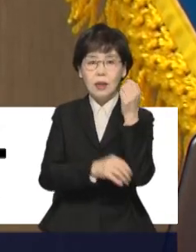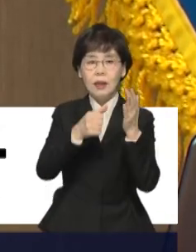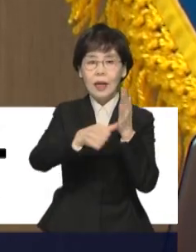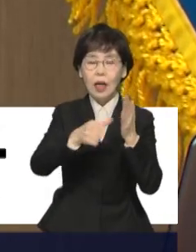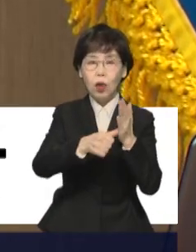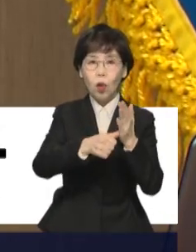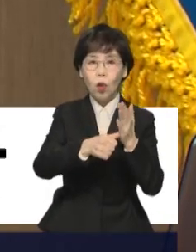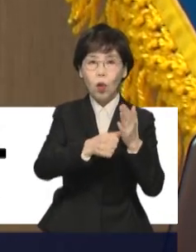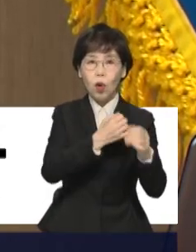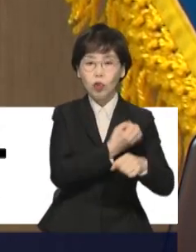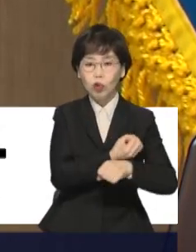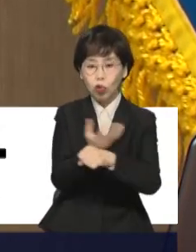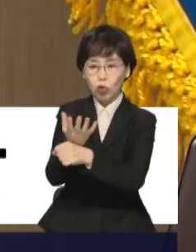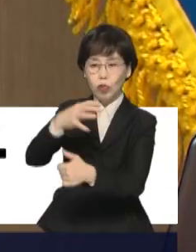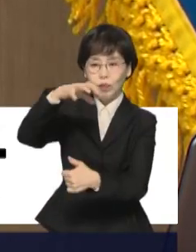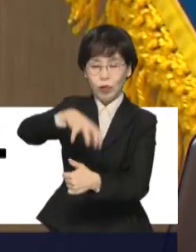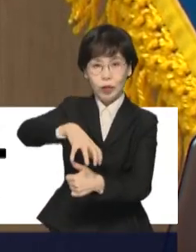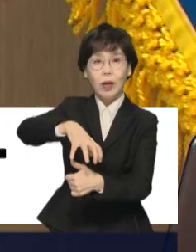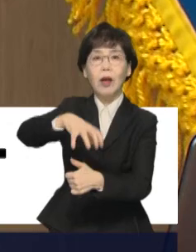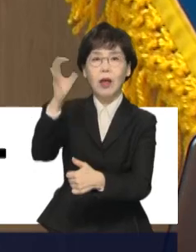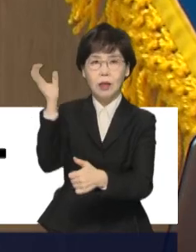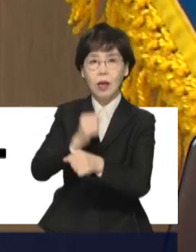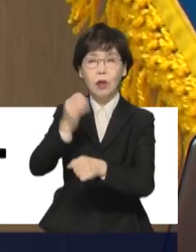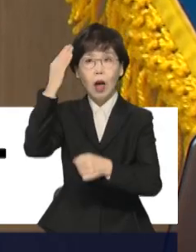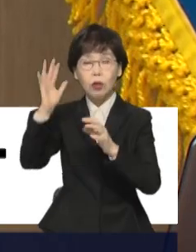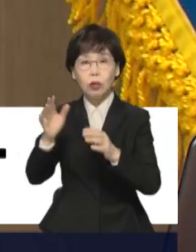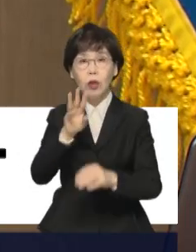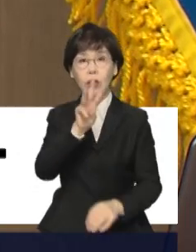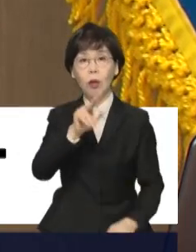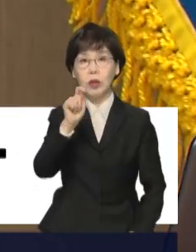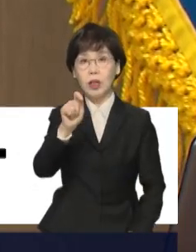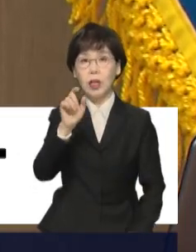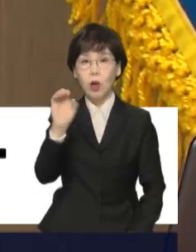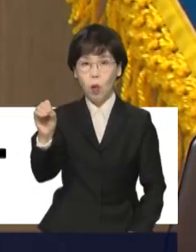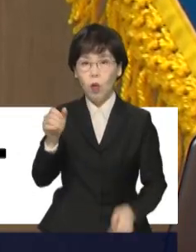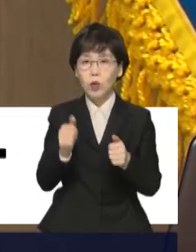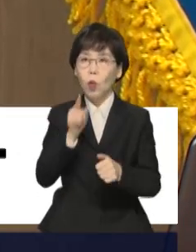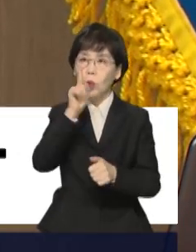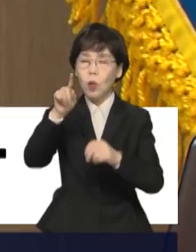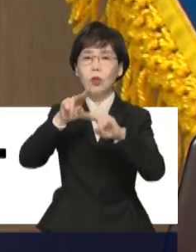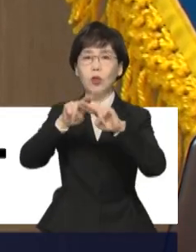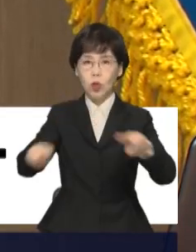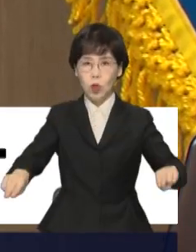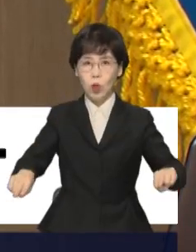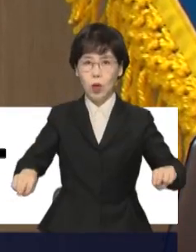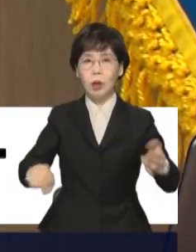부품 수출 규제 조치를 해제하고 한국은 WTO 제소를 철회하기로 발표했습니다.